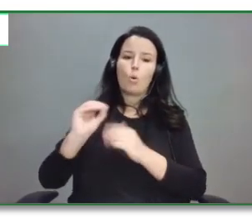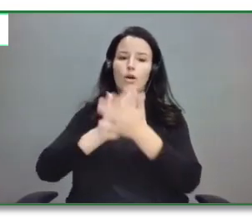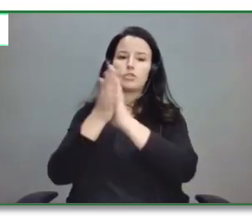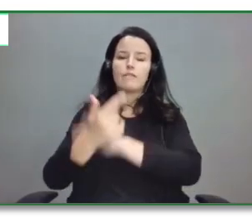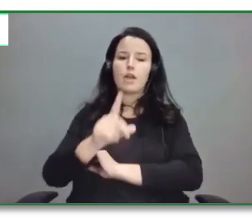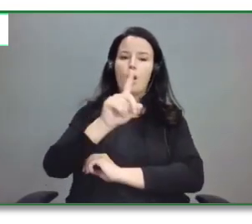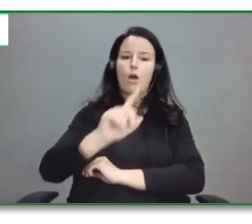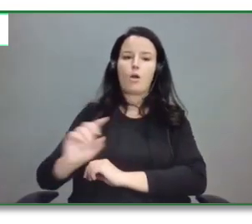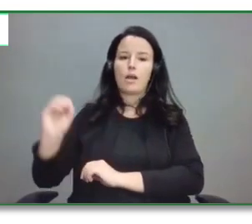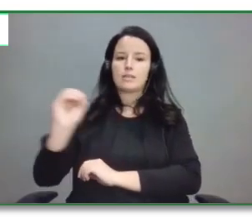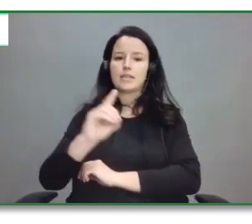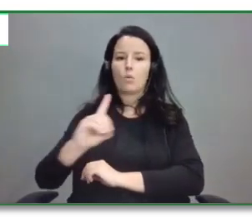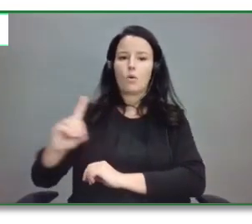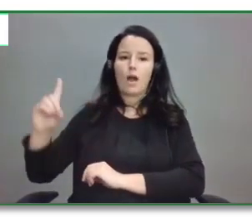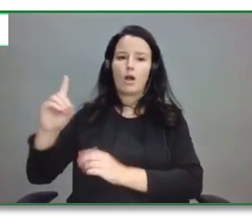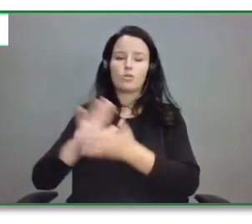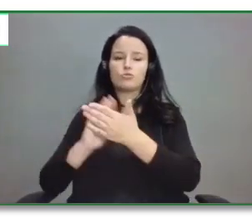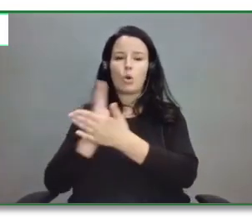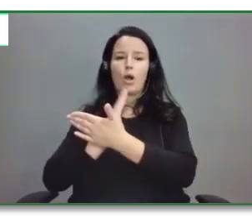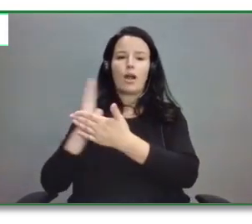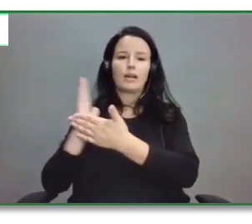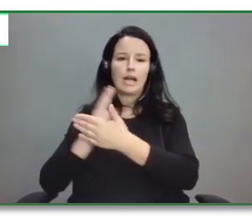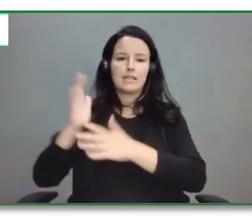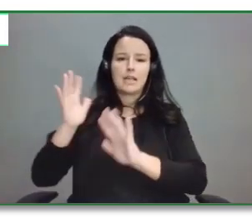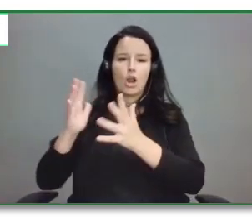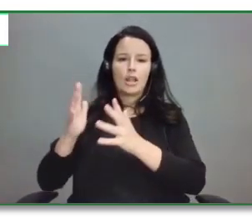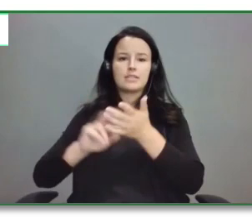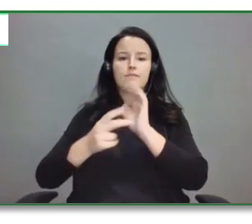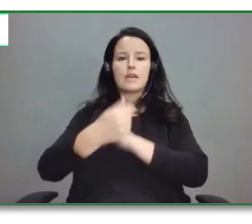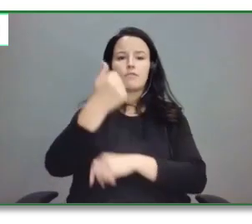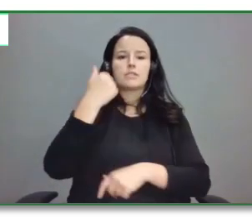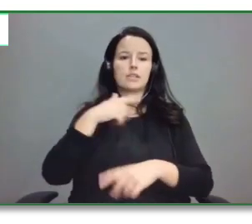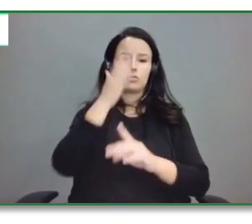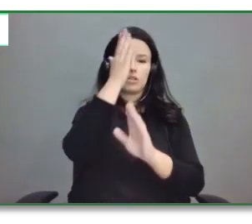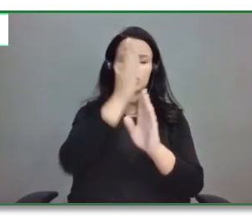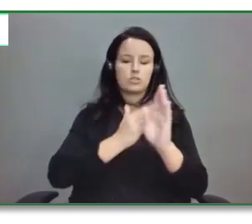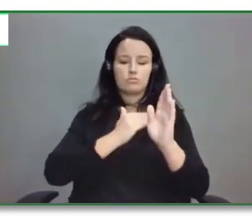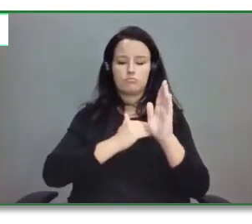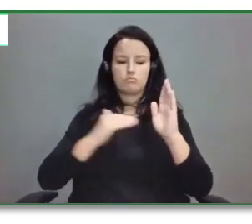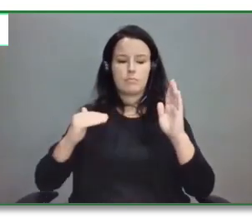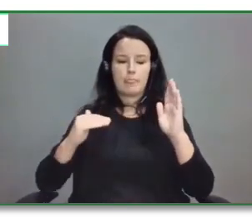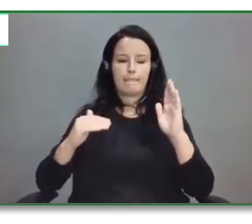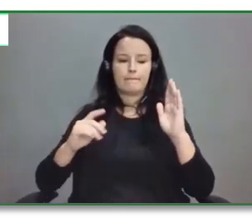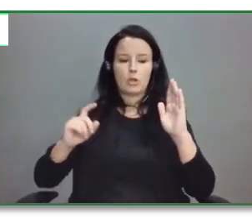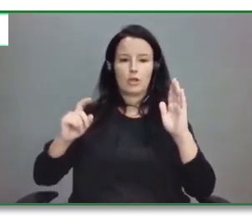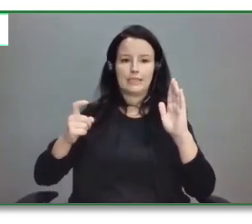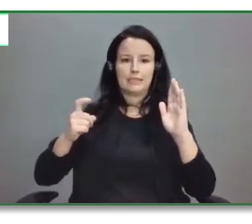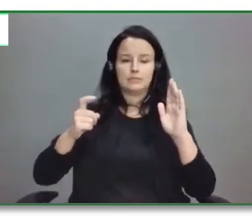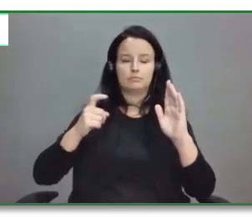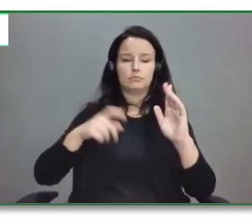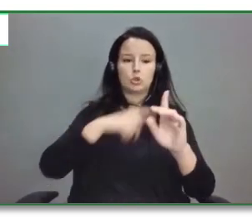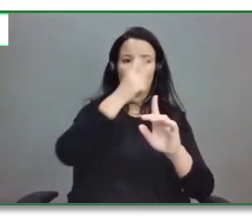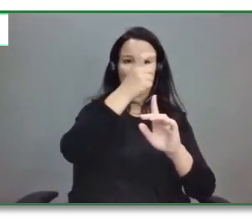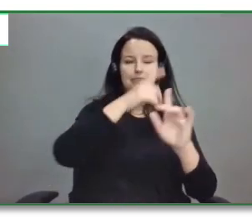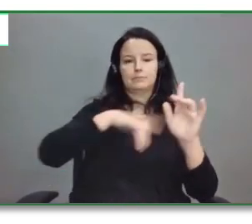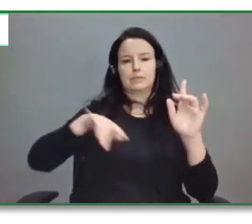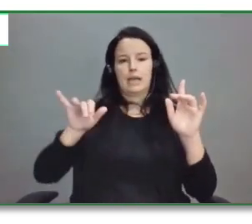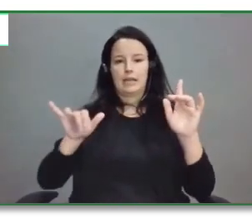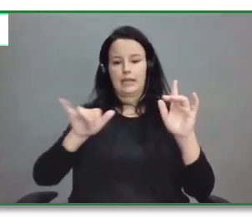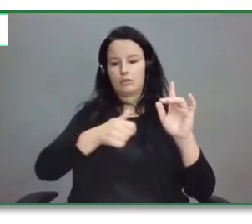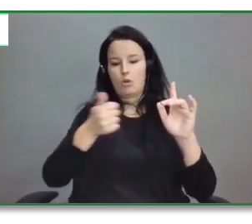elle est affichée sur l'axe DX et la